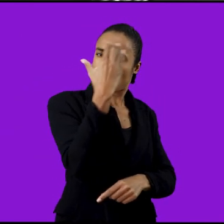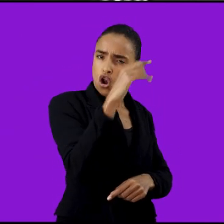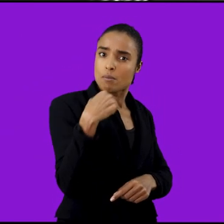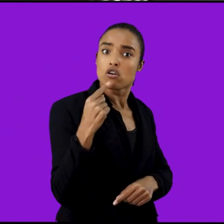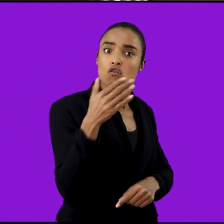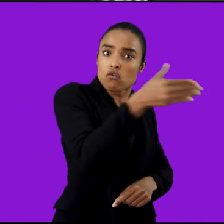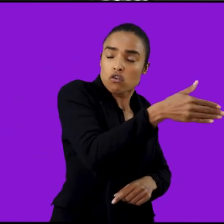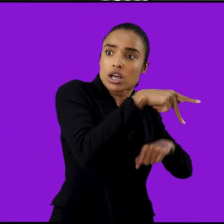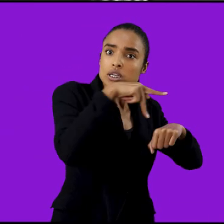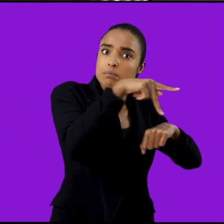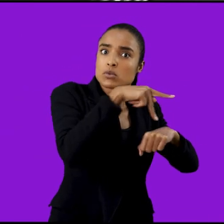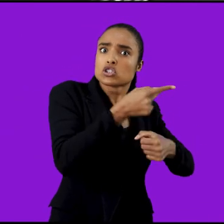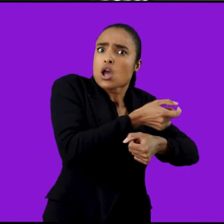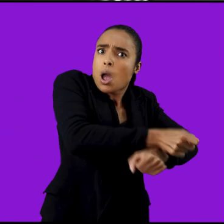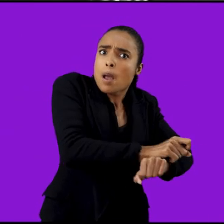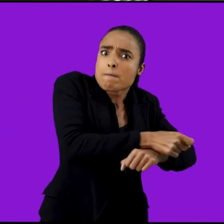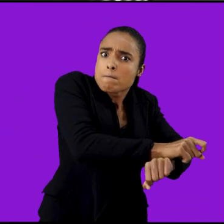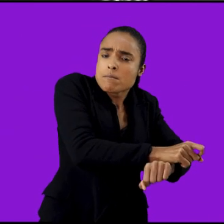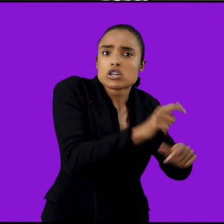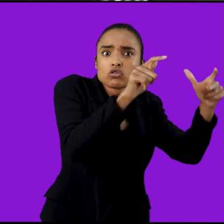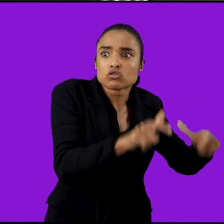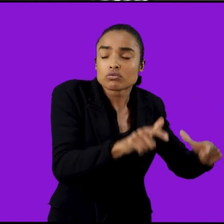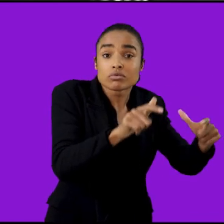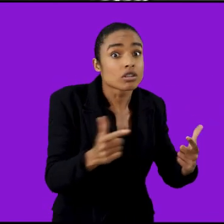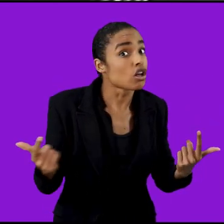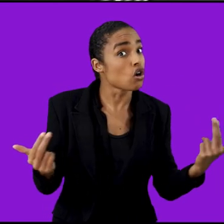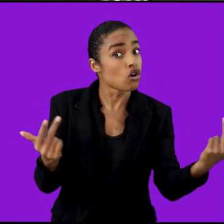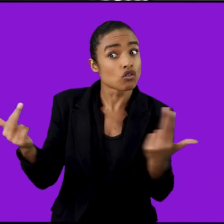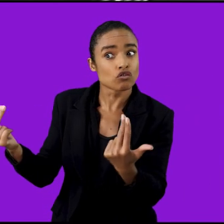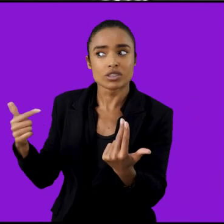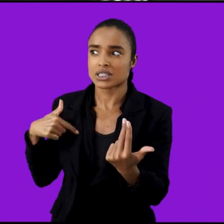que são os quilombos, é a mesma coisa… quando você vai para Nova York você vê